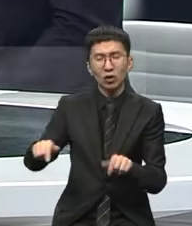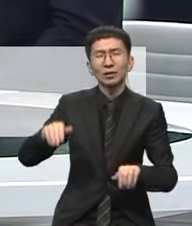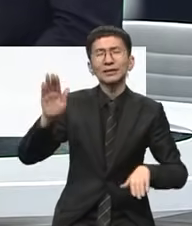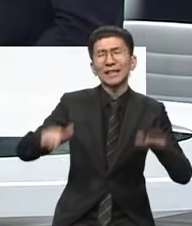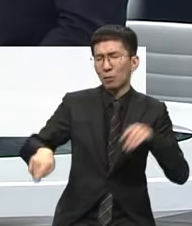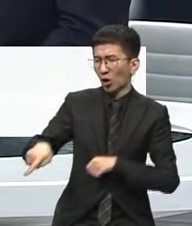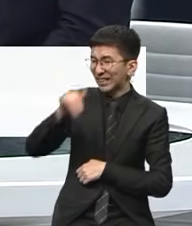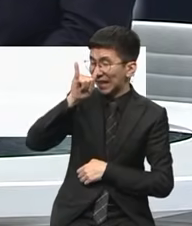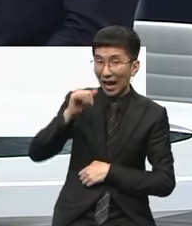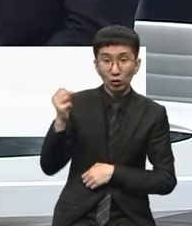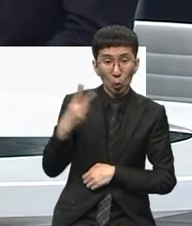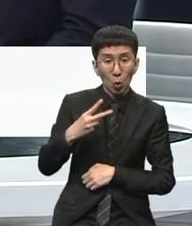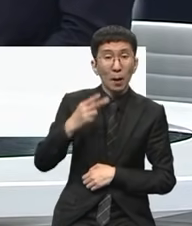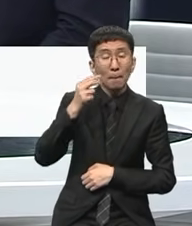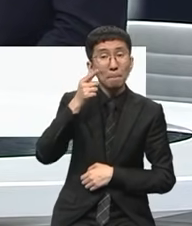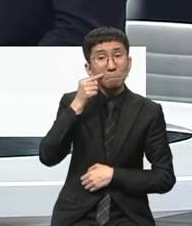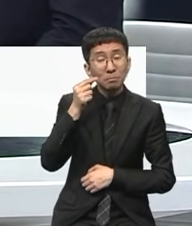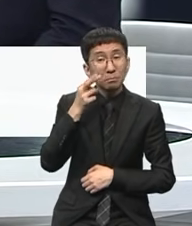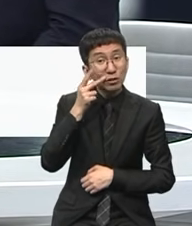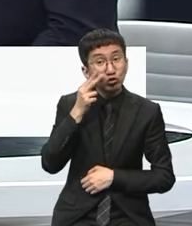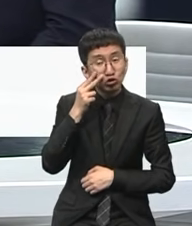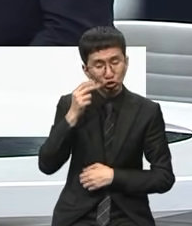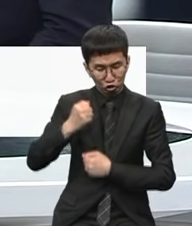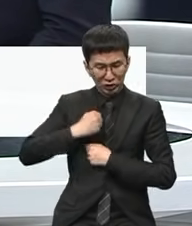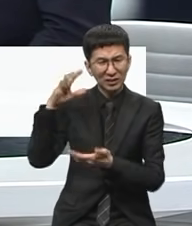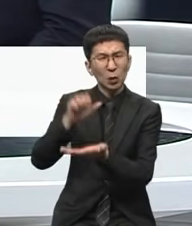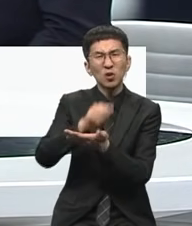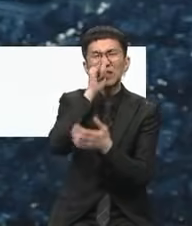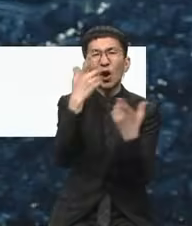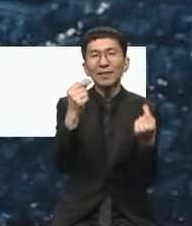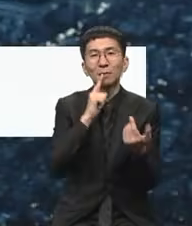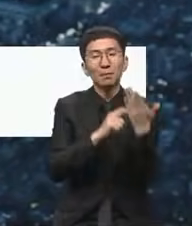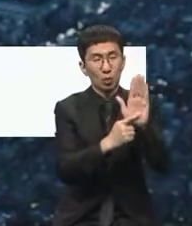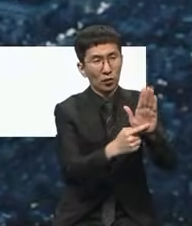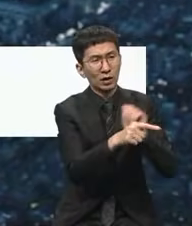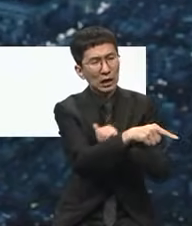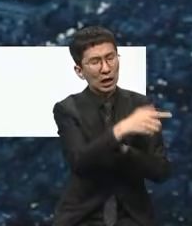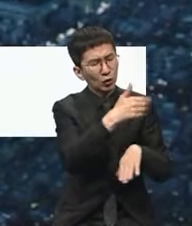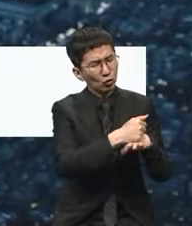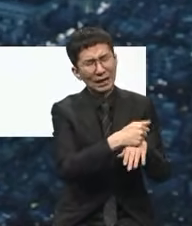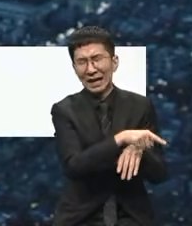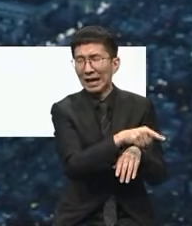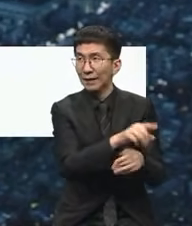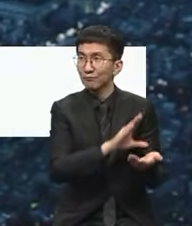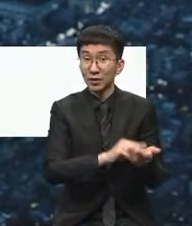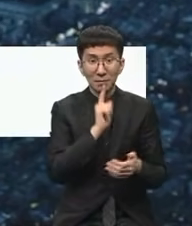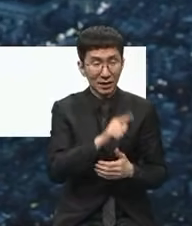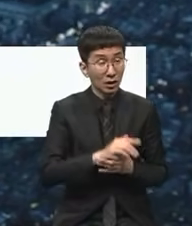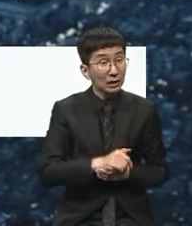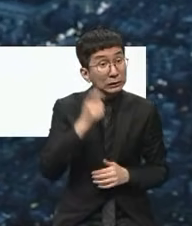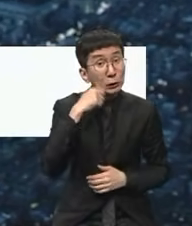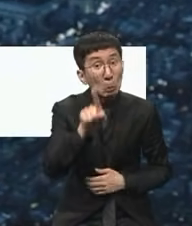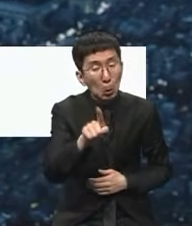됐습니다. 같은 당 후보로서 이런 발언들 어떻게 보십니까? 우선 좀 발언에 신중했으면 좋겠다 싶네요.